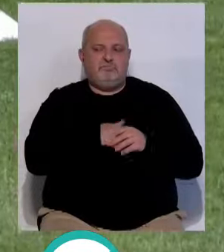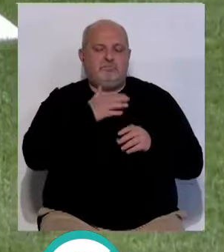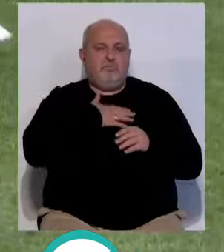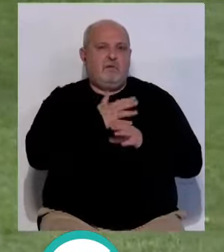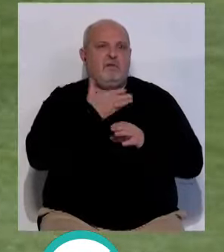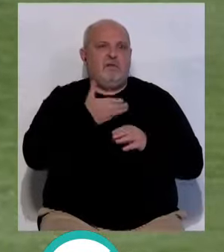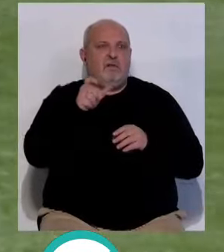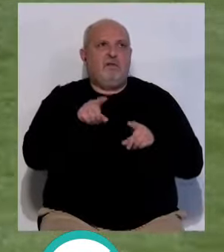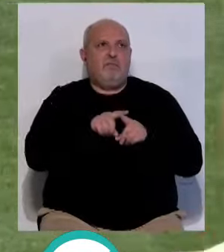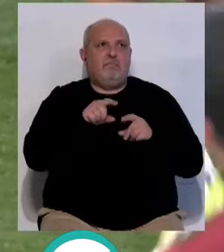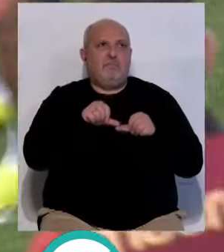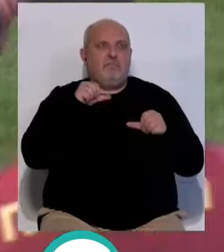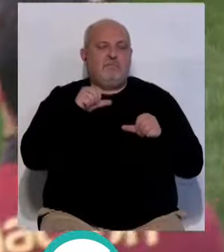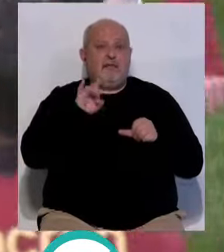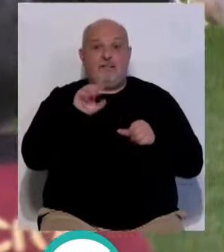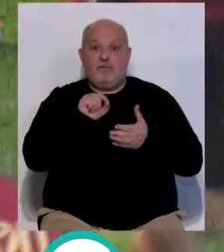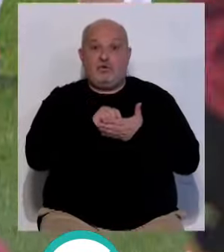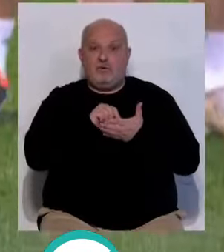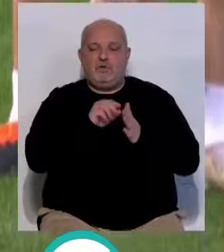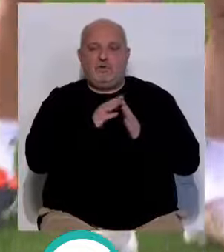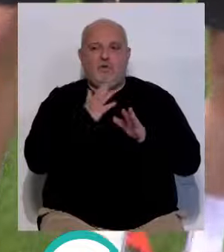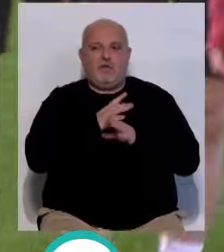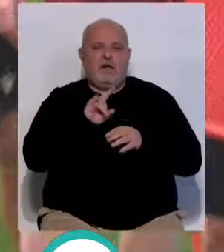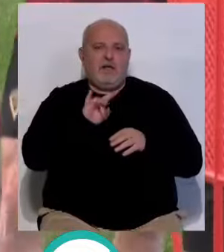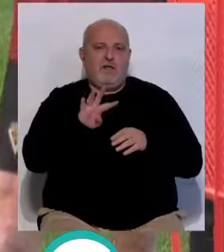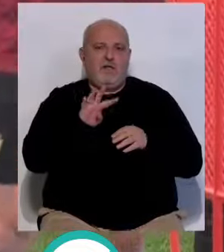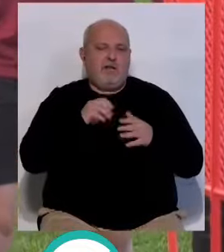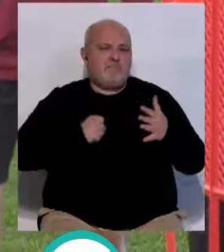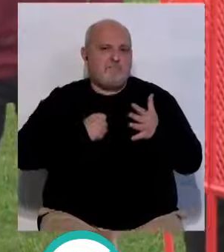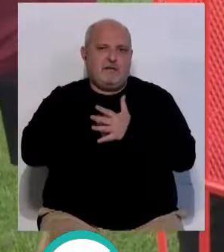fundamentales son los que de cada 15 minutos te juegan 14 a tope y a mí me llama la atención